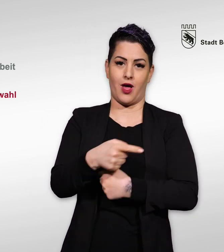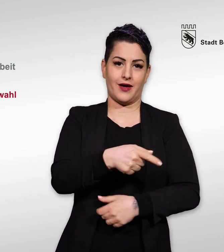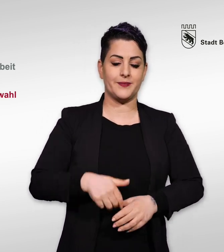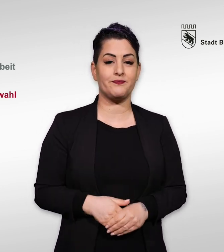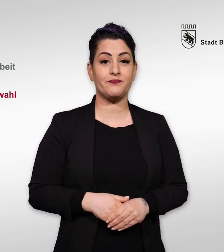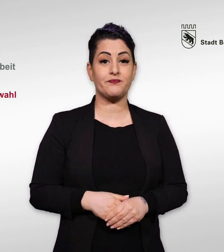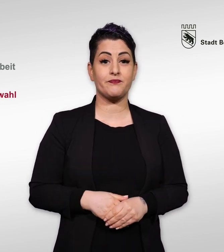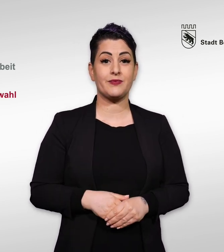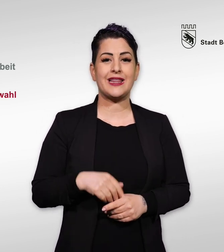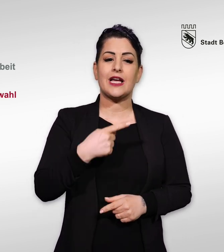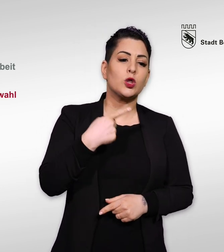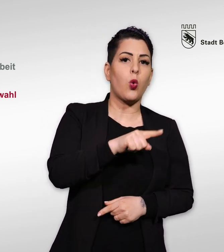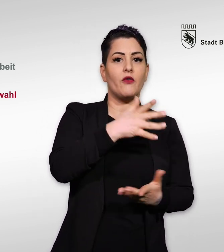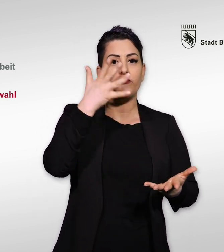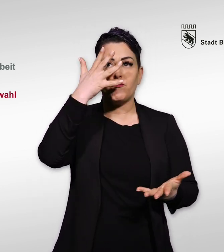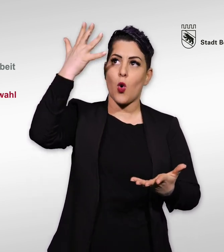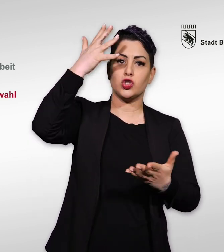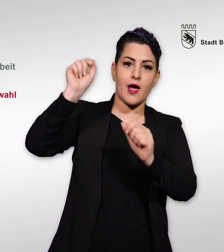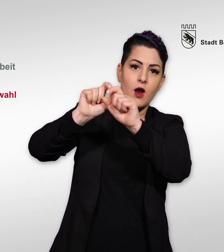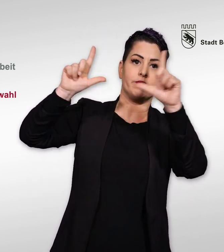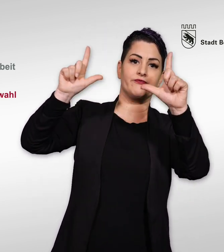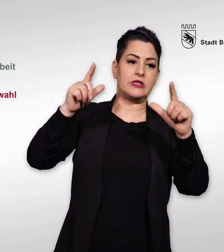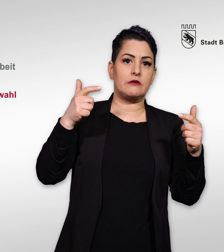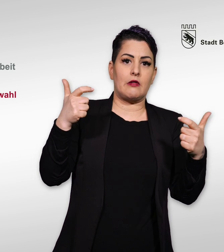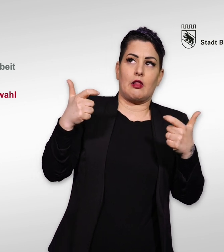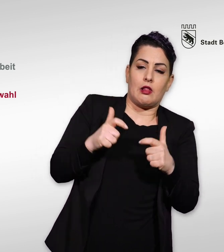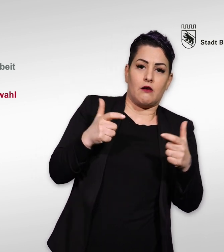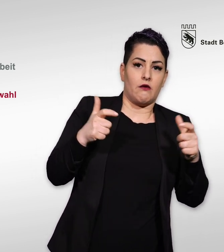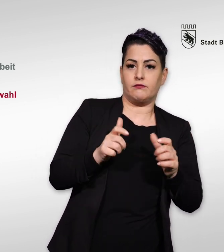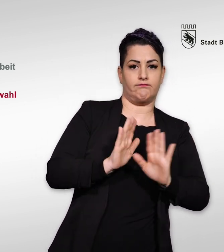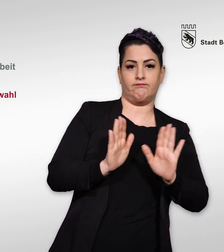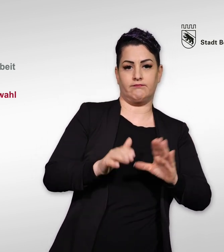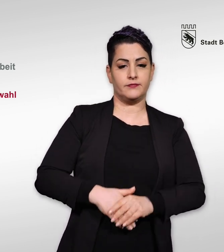und ihr Potential nicht durch einengende Vorstellungen einschränken zu lassen.